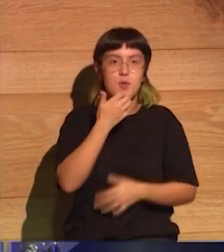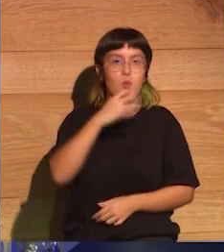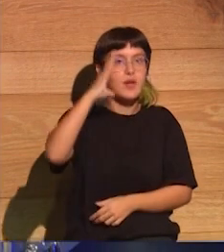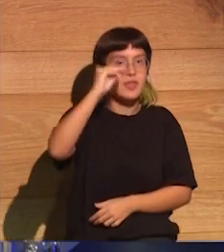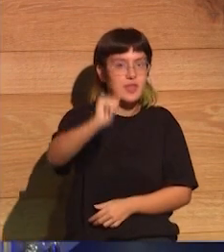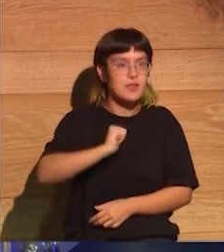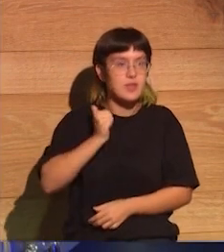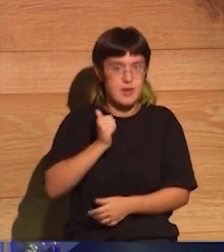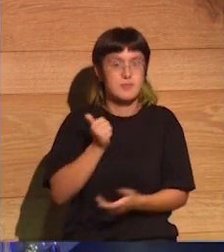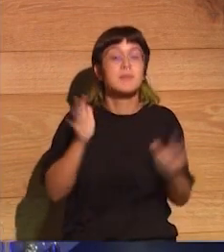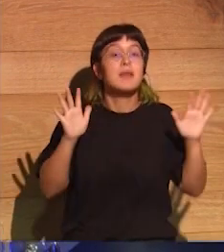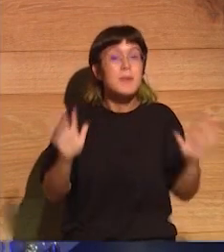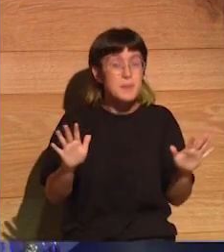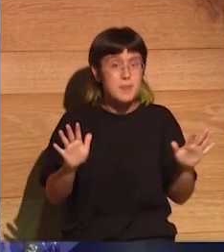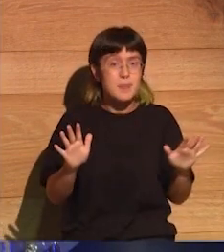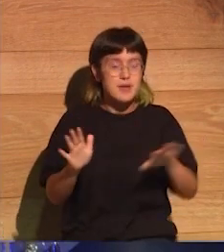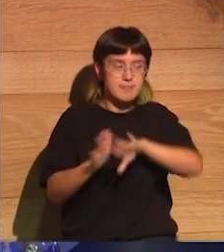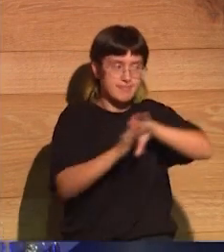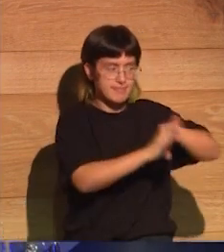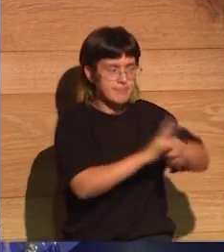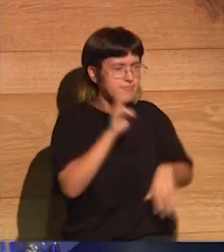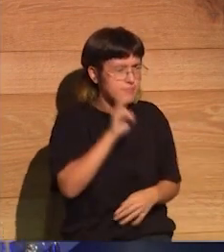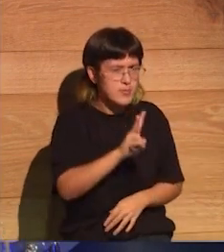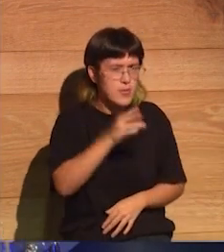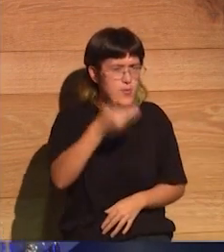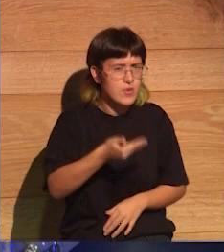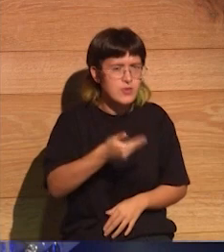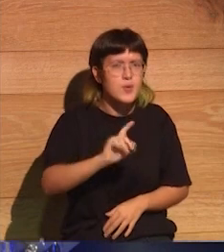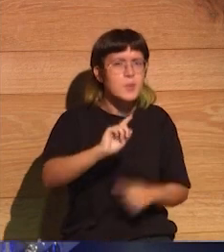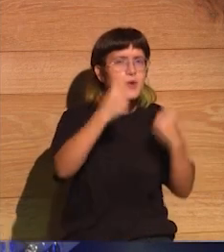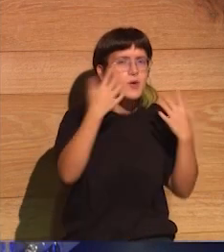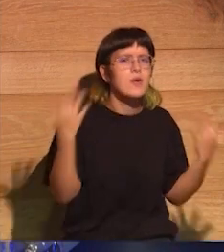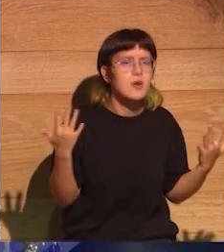Pero lo que estamos de verdad viendo es que estamos ante una nueva